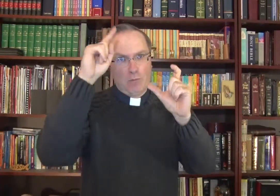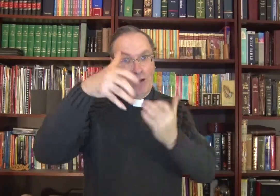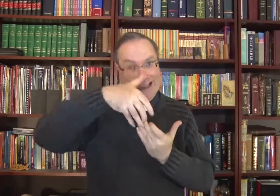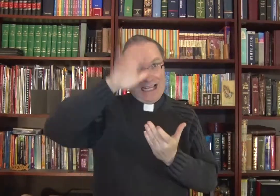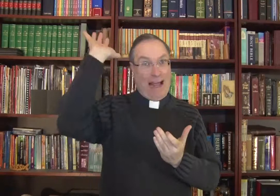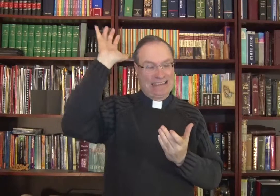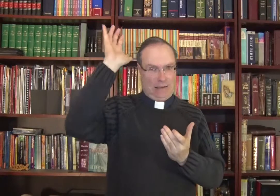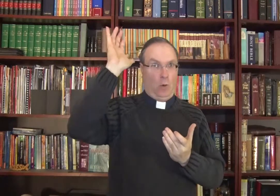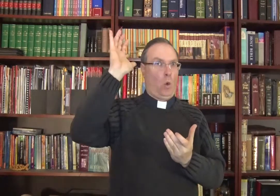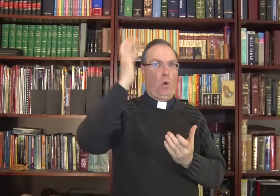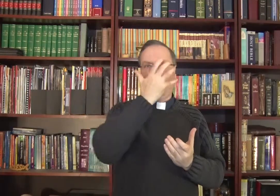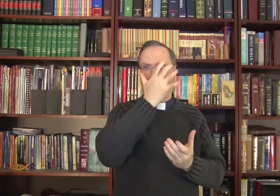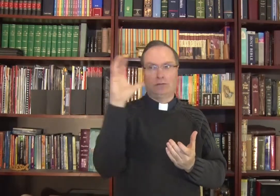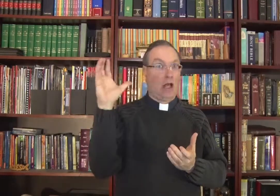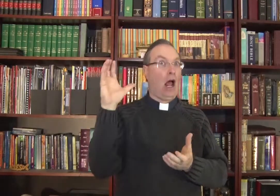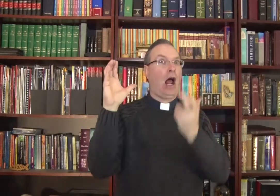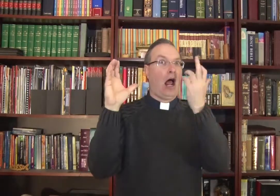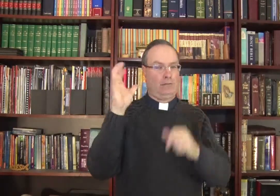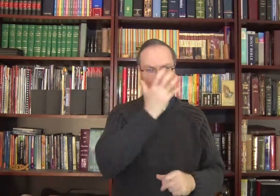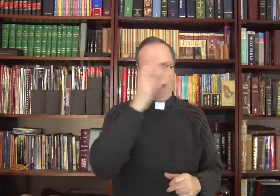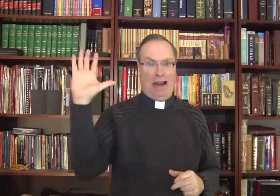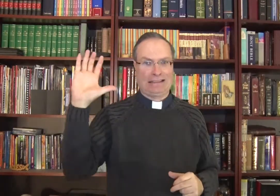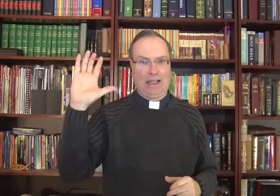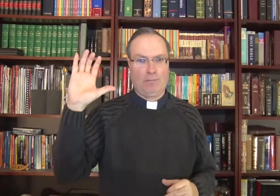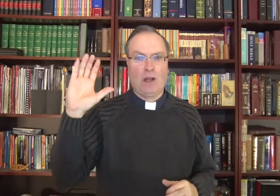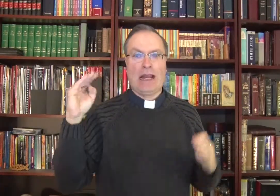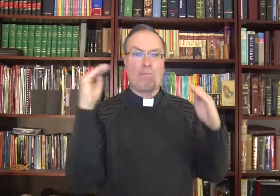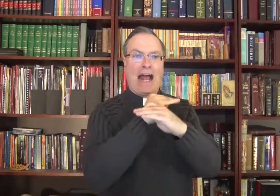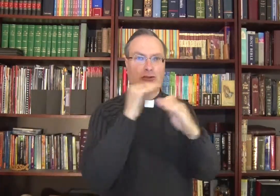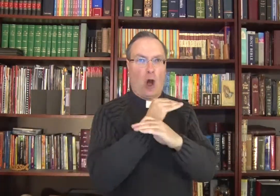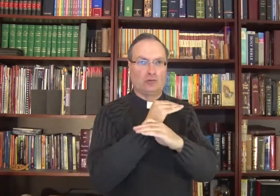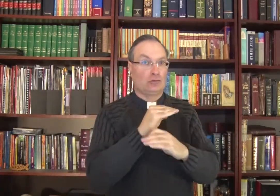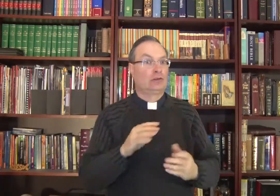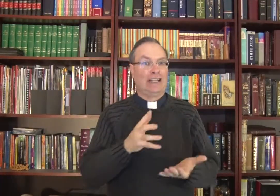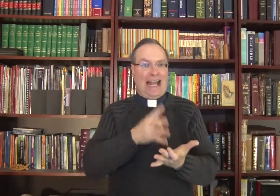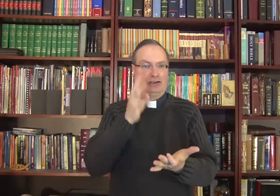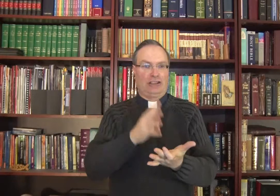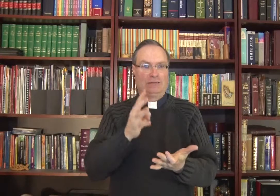pour démasquer les mensonges de la richesse,